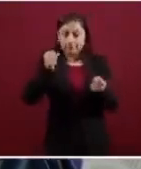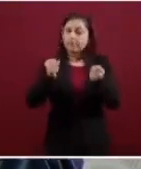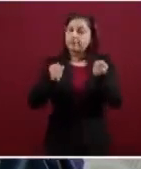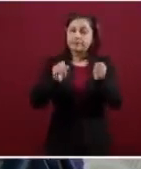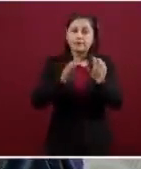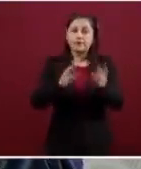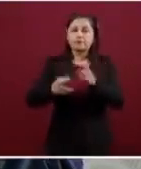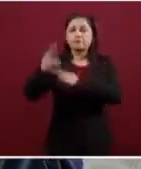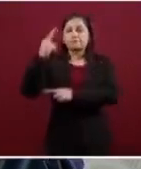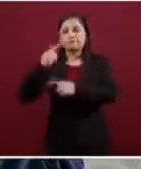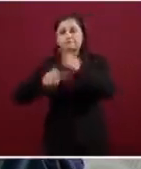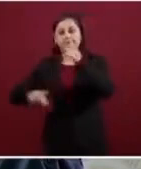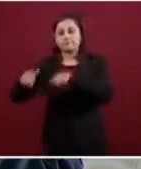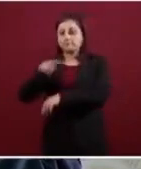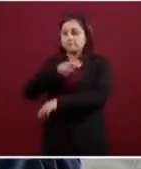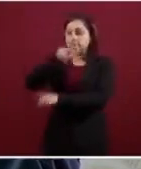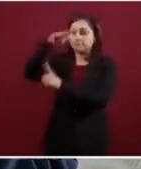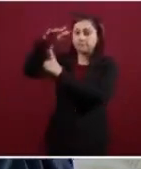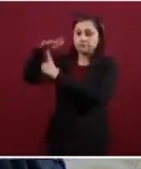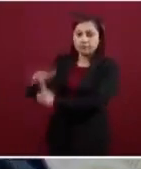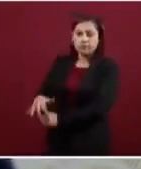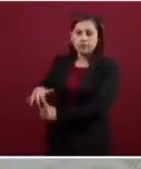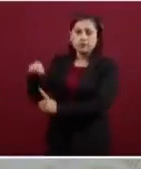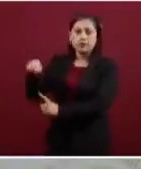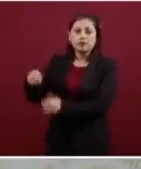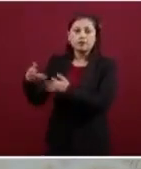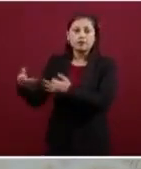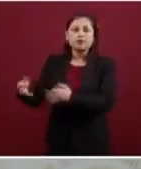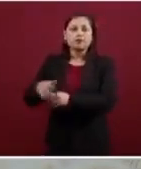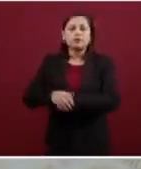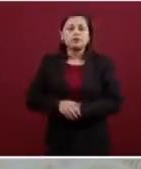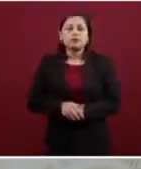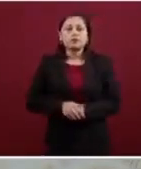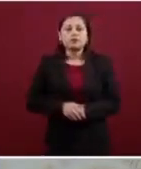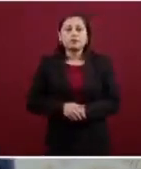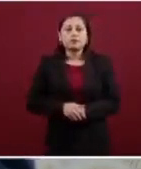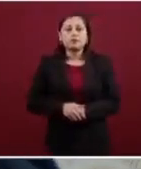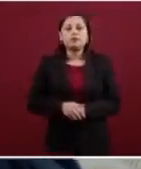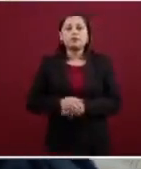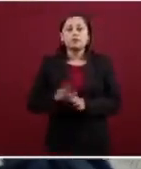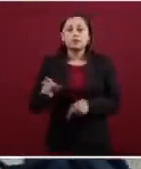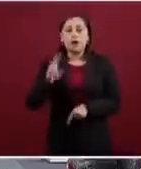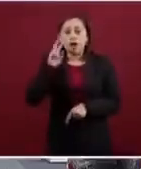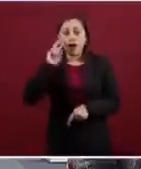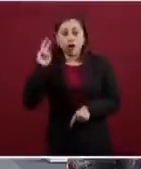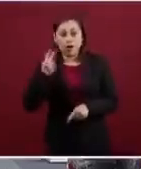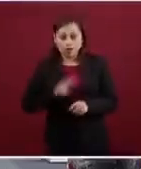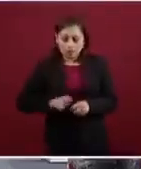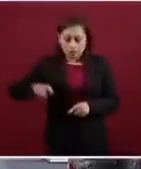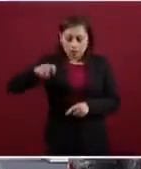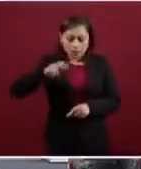ya cuando está en la base es que identifican estos seis impactos en el helicóptero.